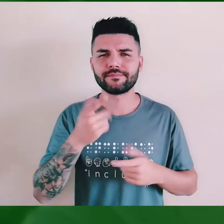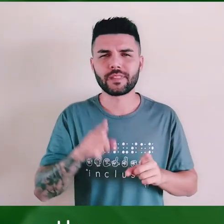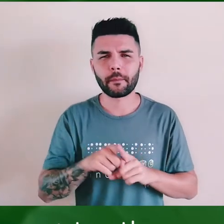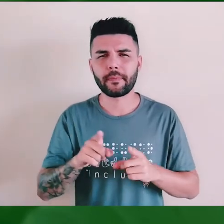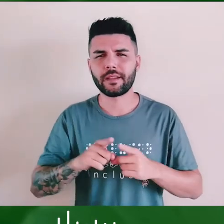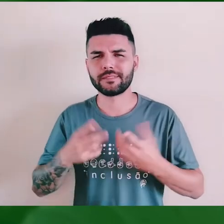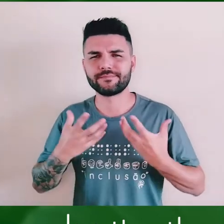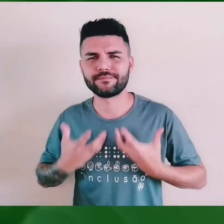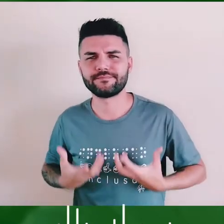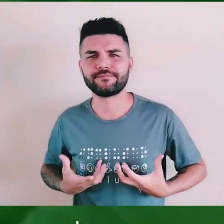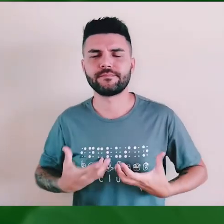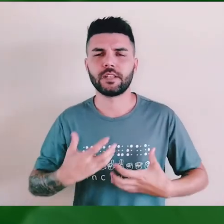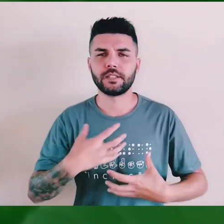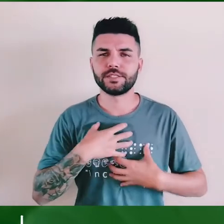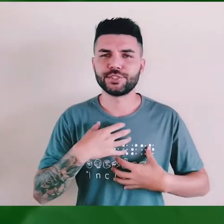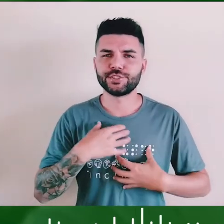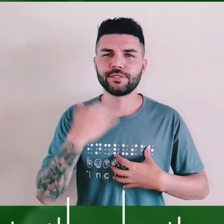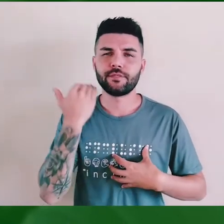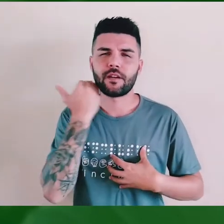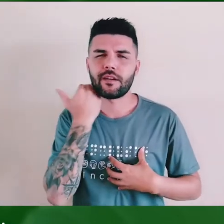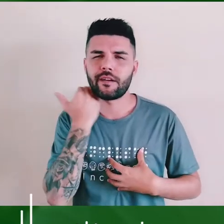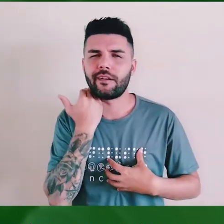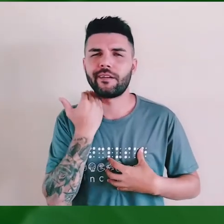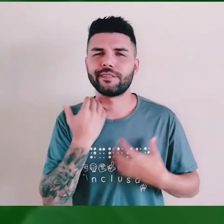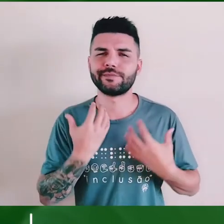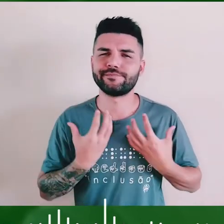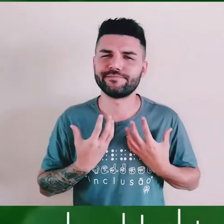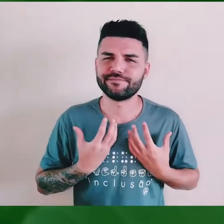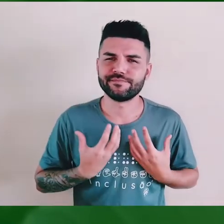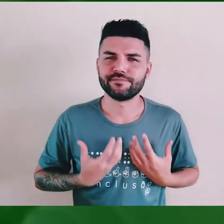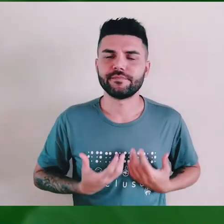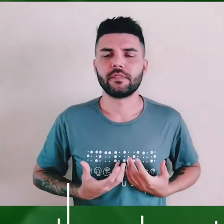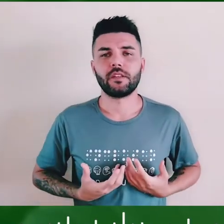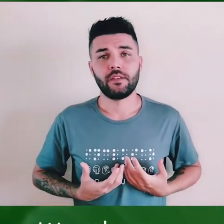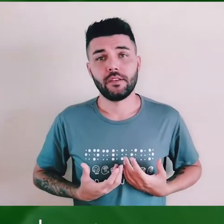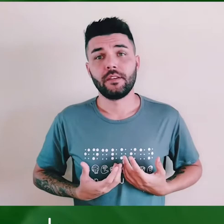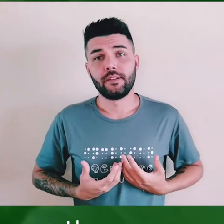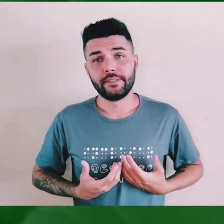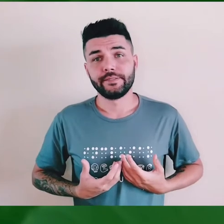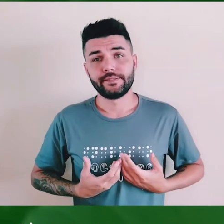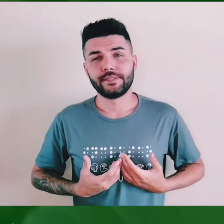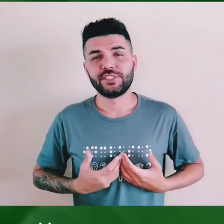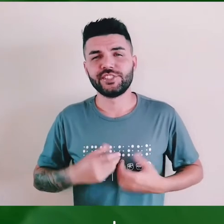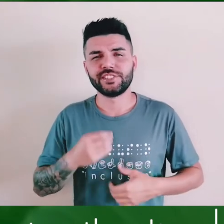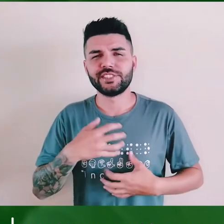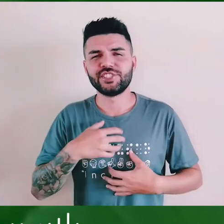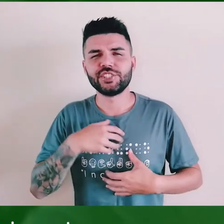a tarde eu tava exausto, morto, quebrado, e eu achava que era por conta do trabalho.